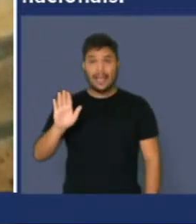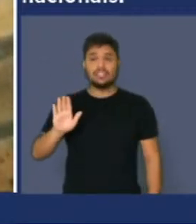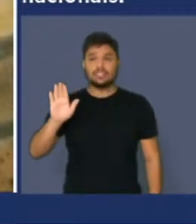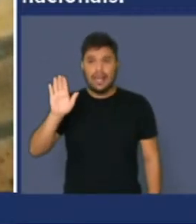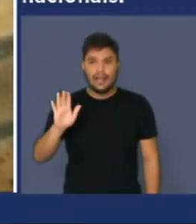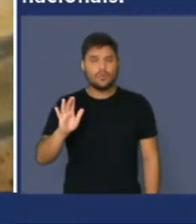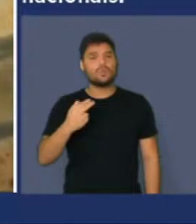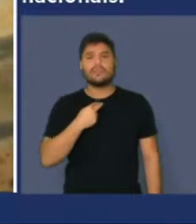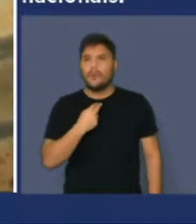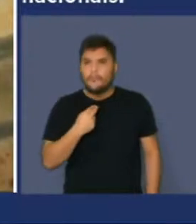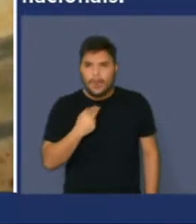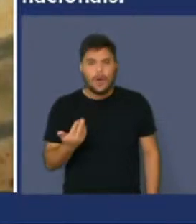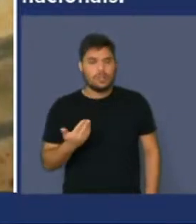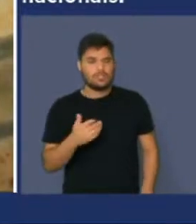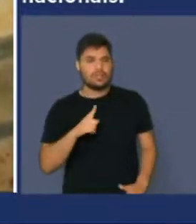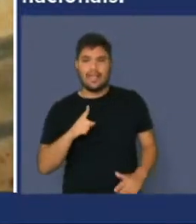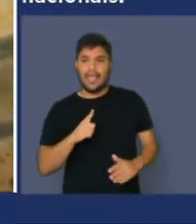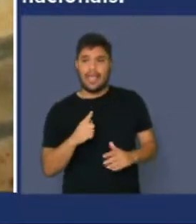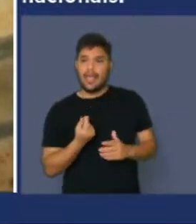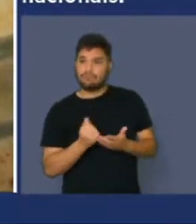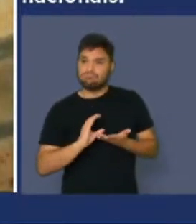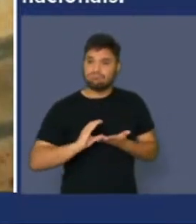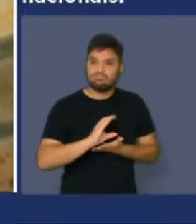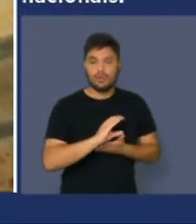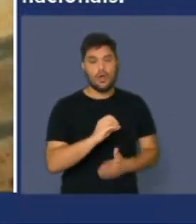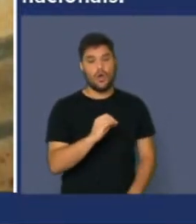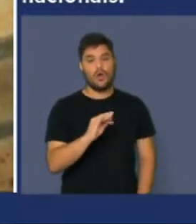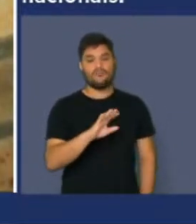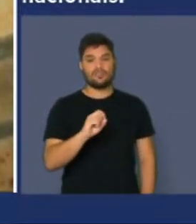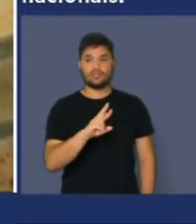NÓS PRECISAMOS DE UM OUTRO TIPO DE POLÍTICA ECONÔMICA,